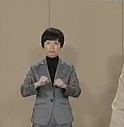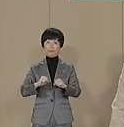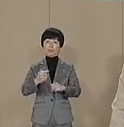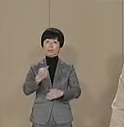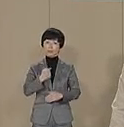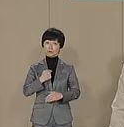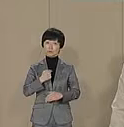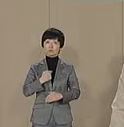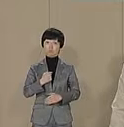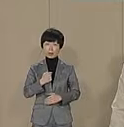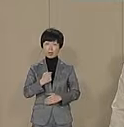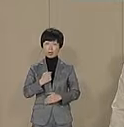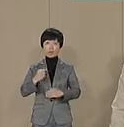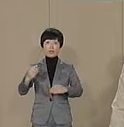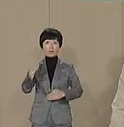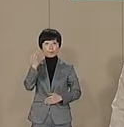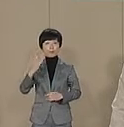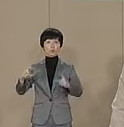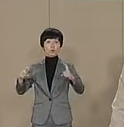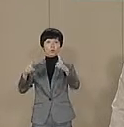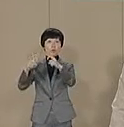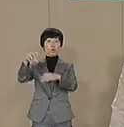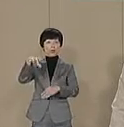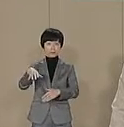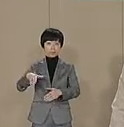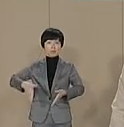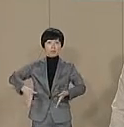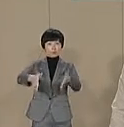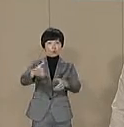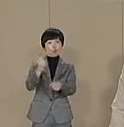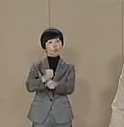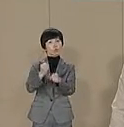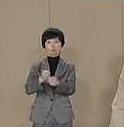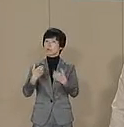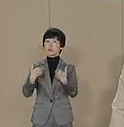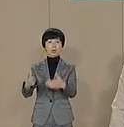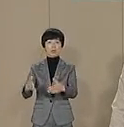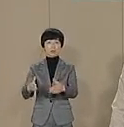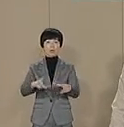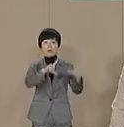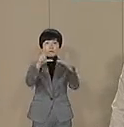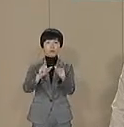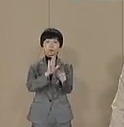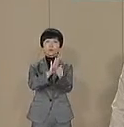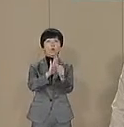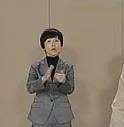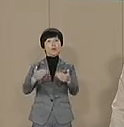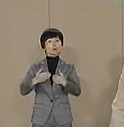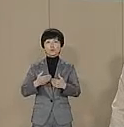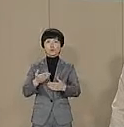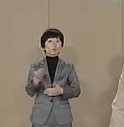笠井亮は国会で 1メートル1億円の外環道より 暮らし応援を と追及し